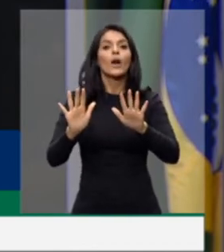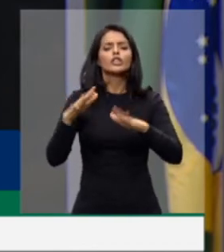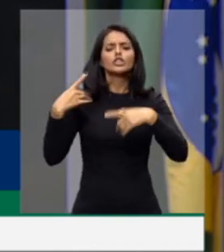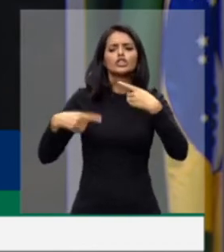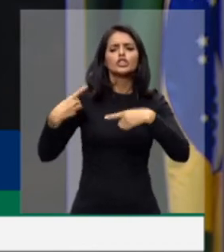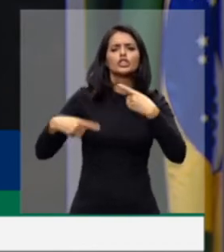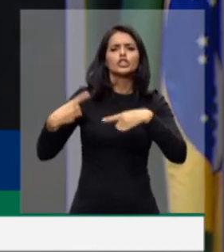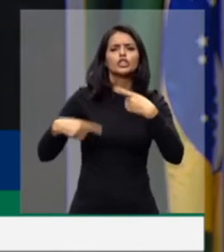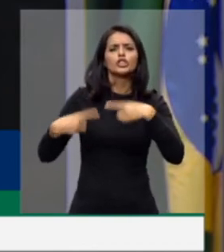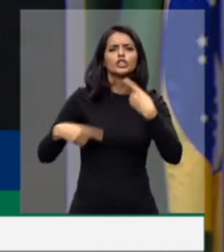DIRETO AO VOTO, ENTENDEMOS QUE TODAS AS EMENDAS APRESENTADAS